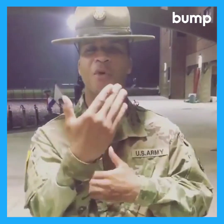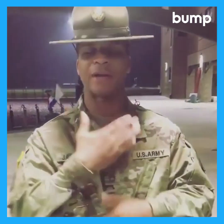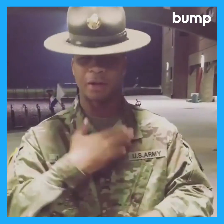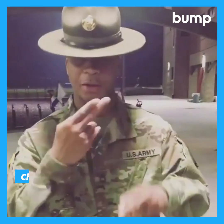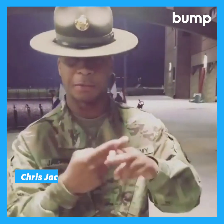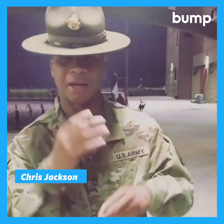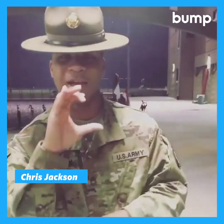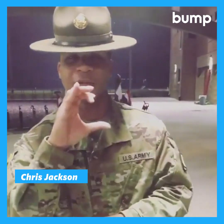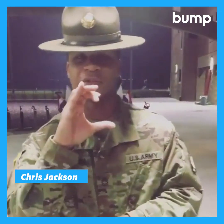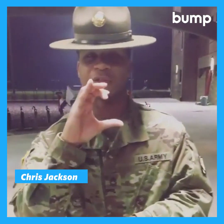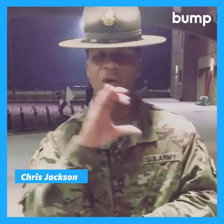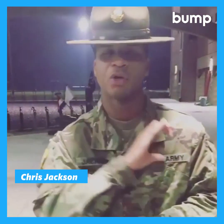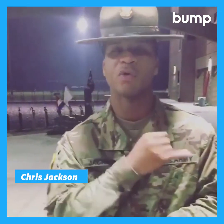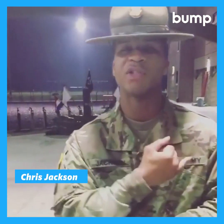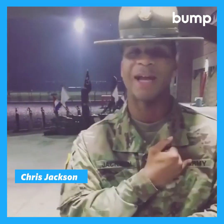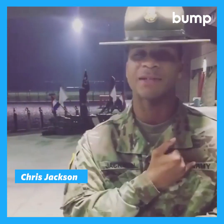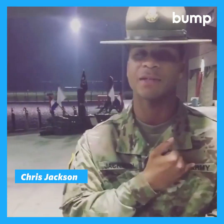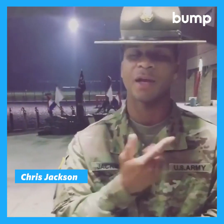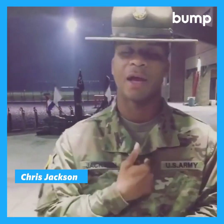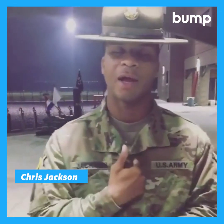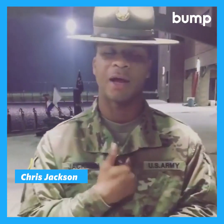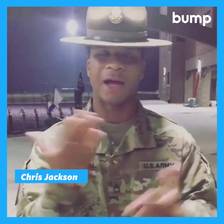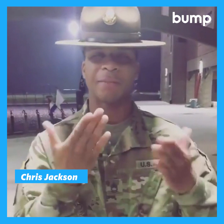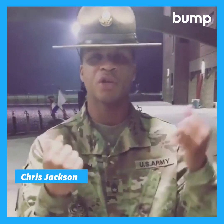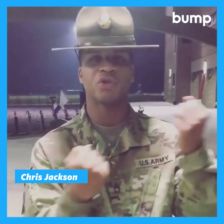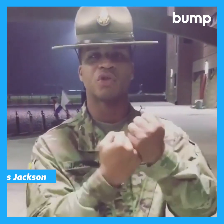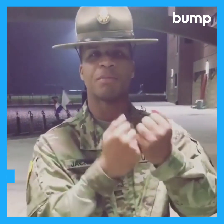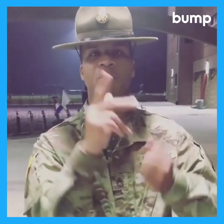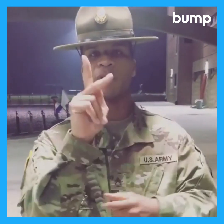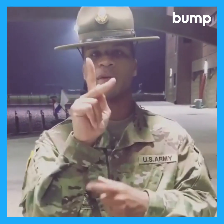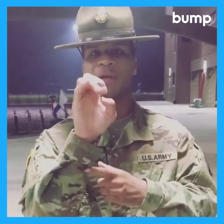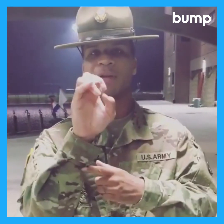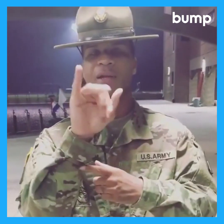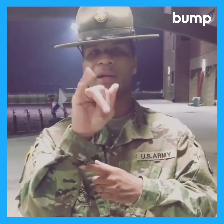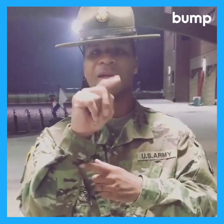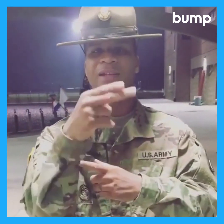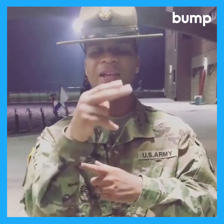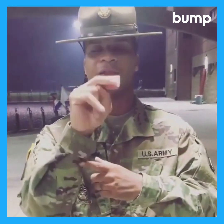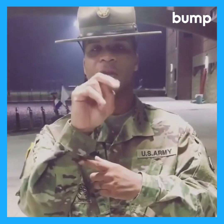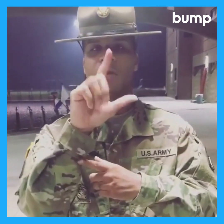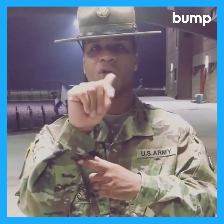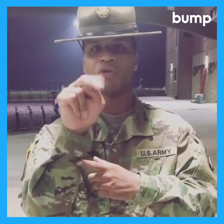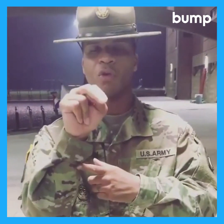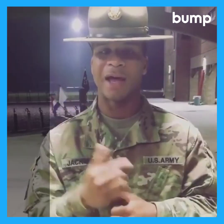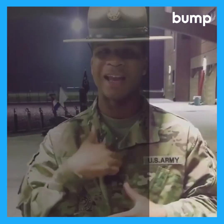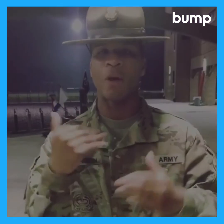Buenos días. Mi nombre es Chris Jackson. Estoy aquí para apoyar a Keith Nolan.